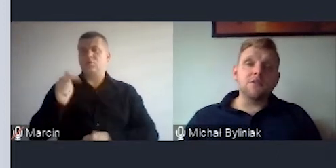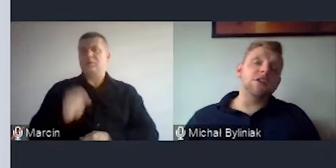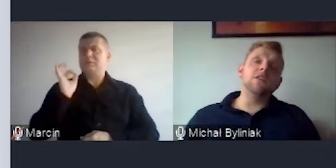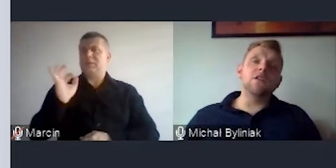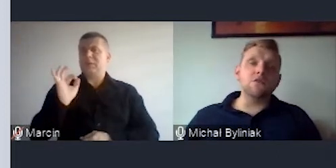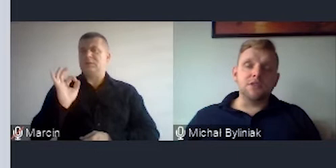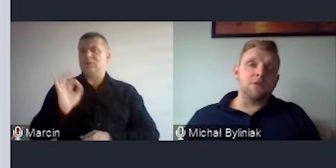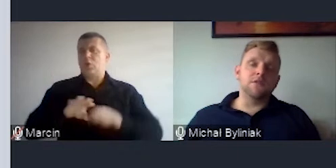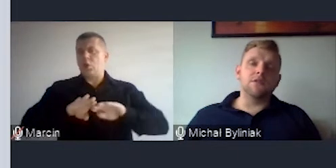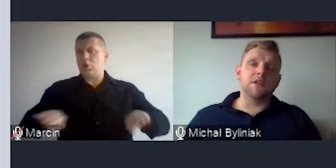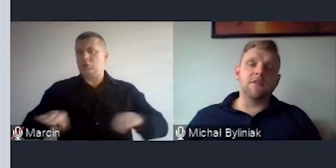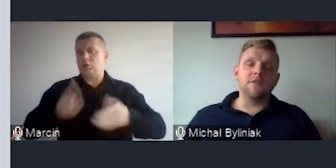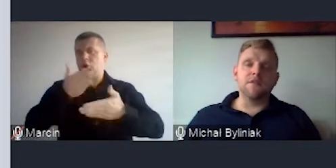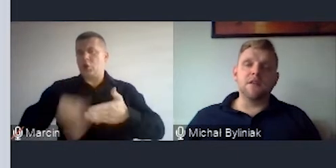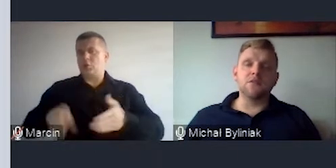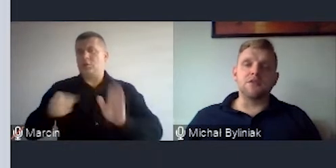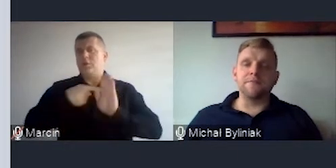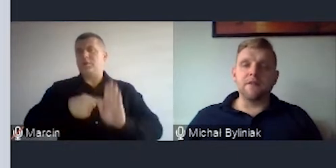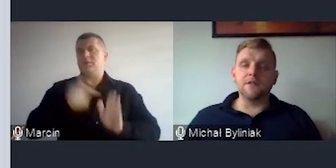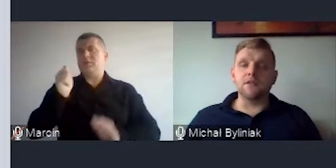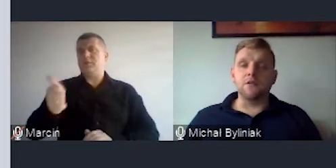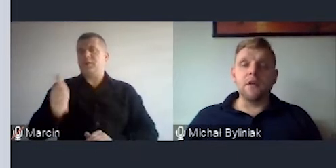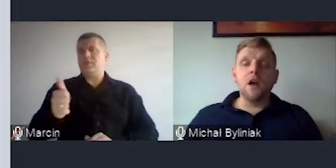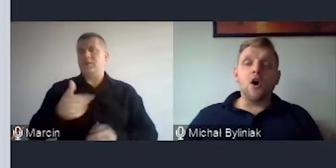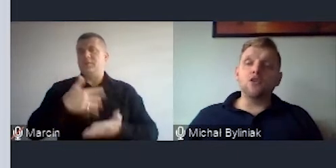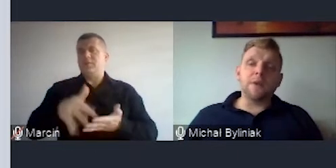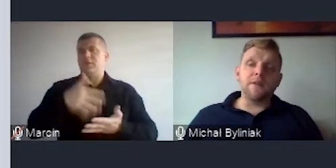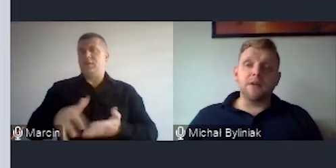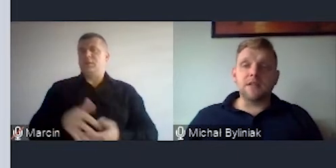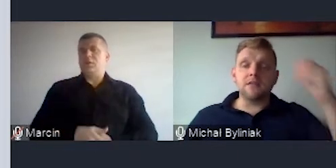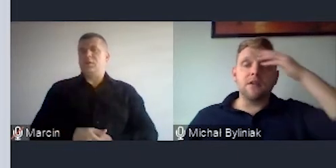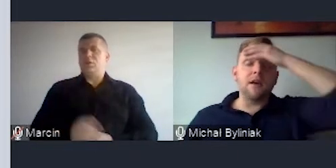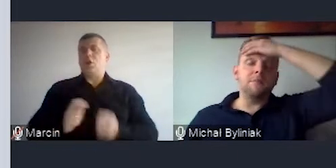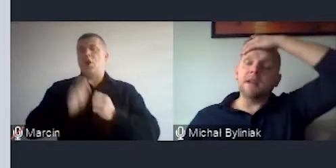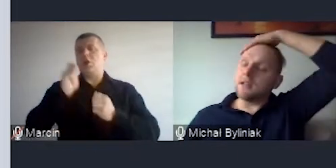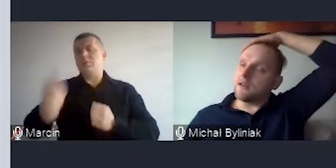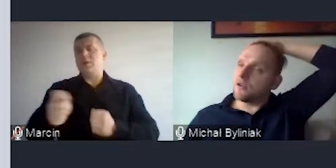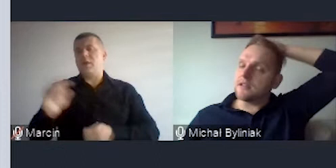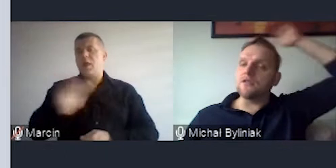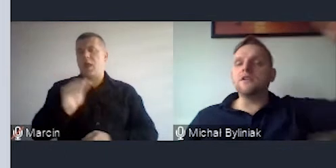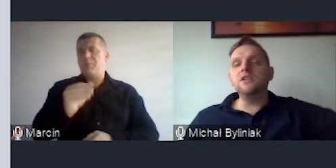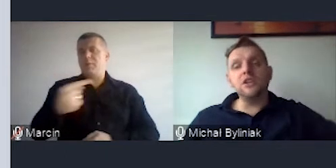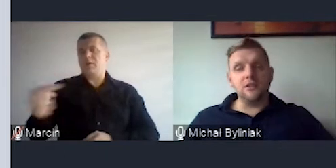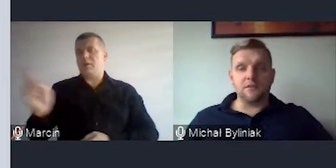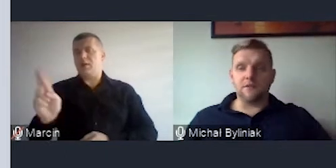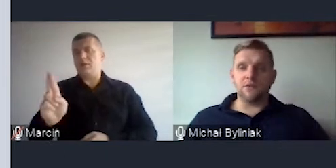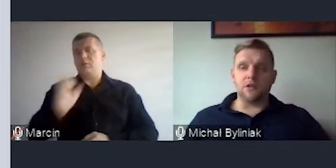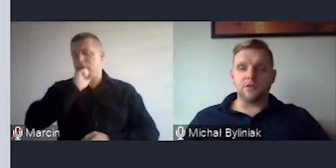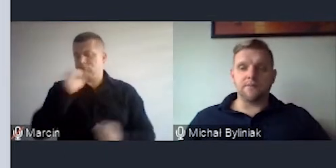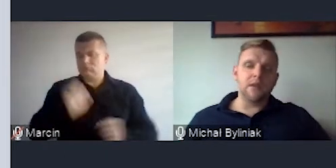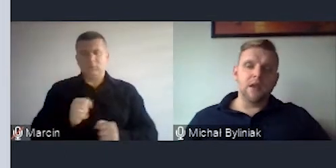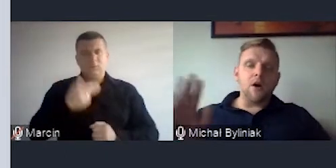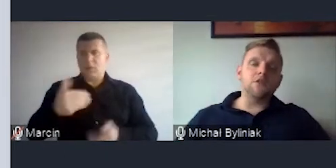i rozdzielny rozdział wytycznych kwalifikowalności wydatków – odpraw emerytalno-rentowych nigdy nie kwalifikujecie,